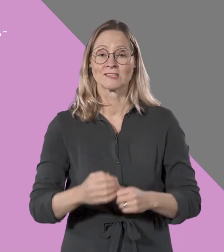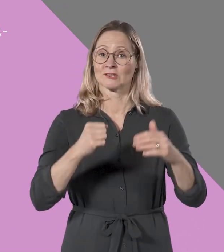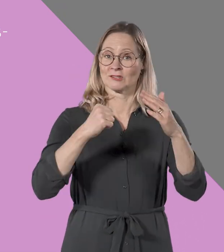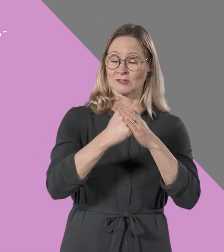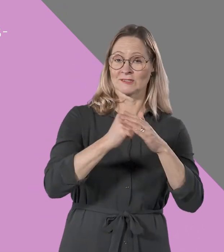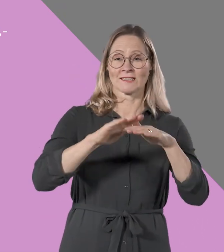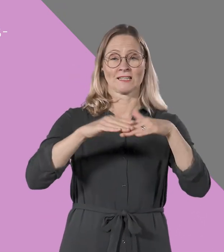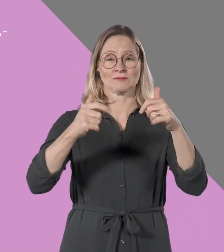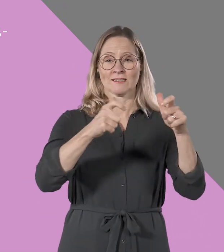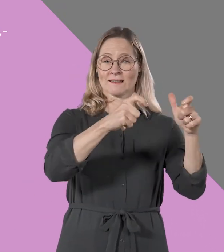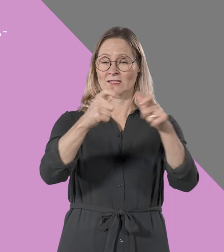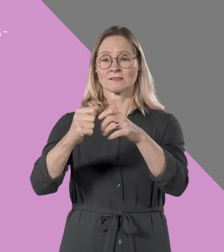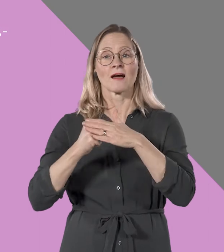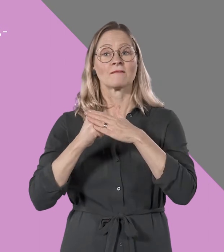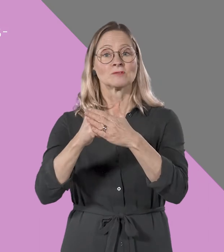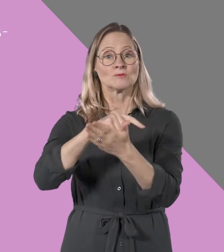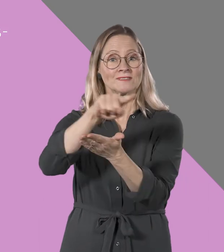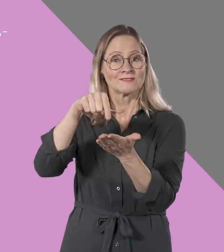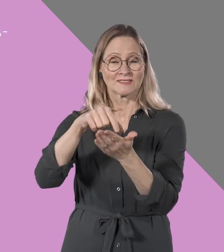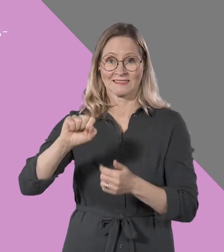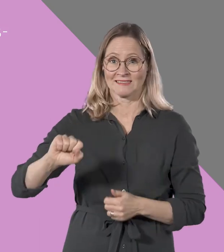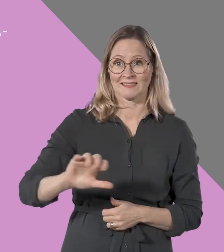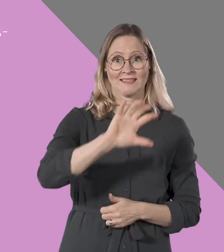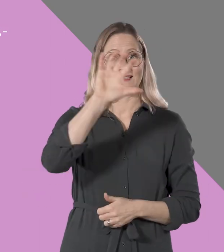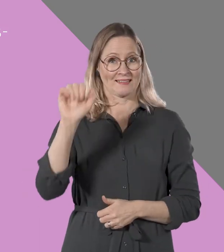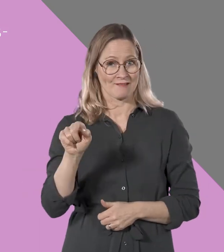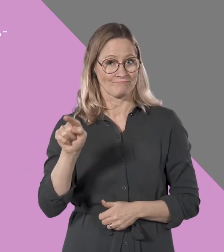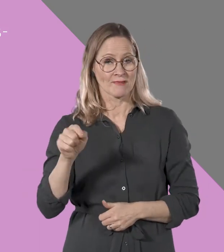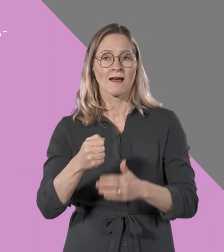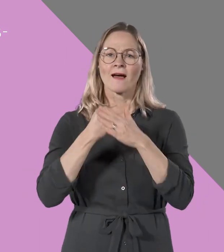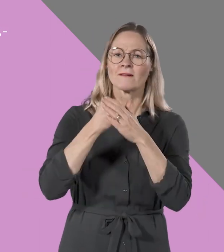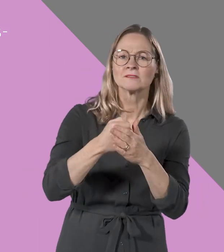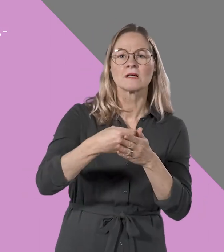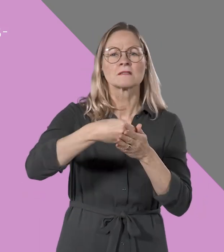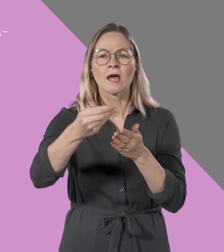Sosiaali- ja terveysjärjestöjen avustuskeskus (STEA) on julkaissut -